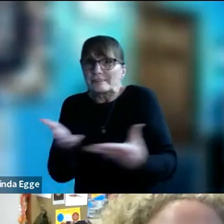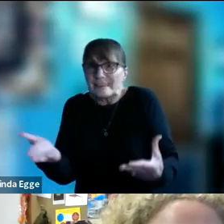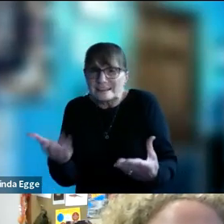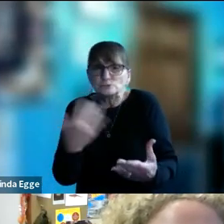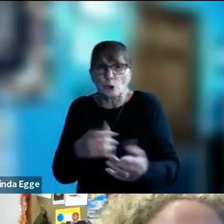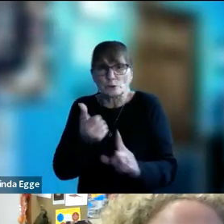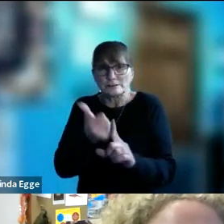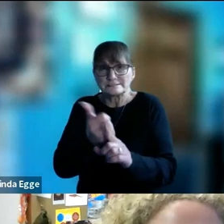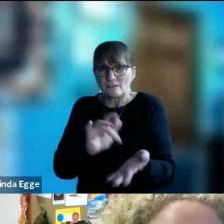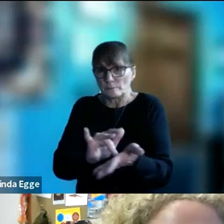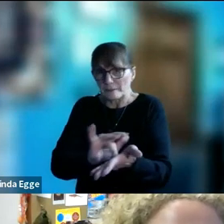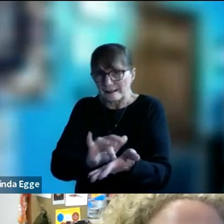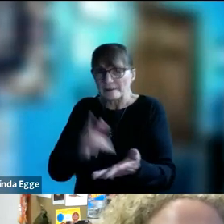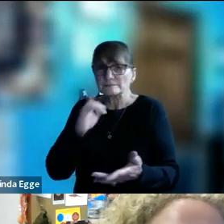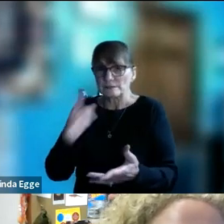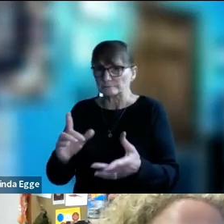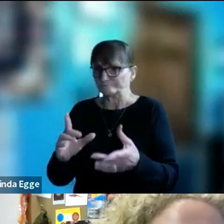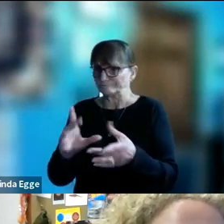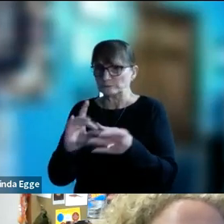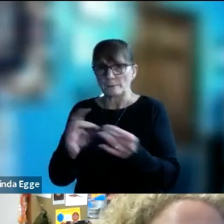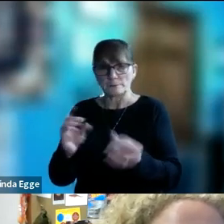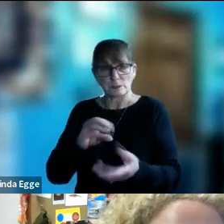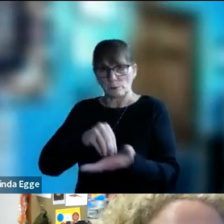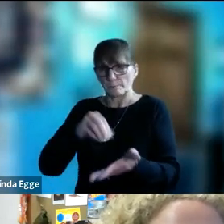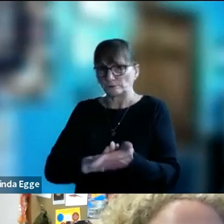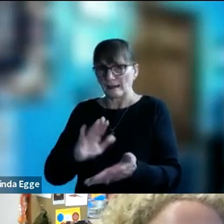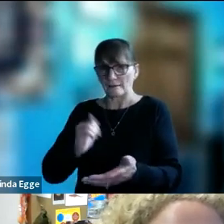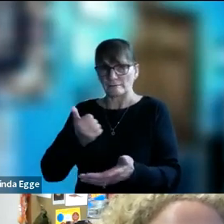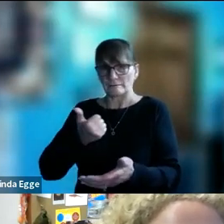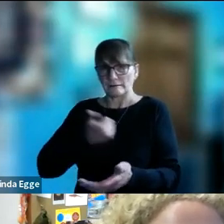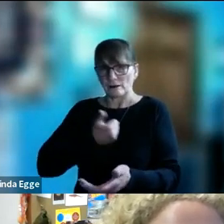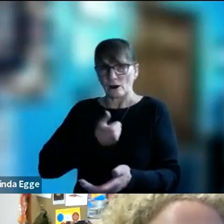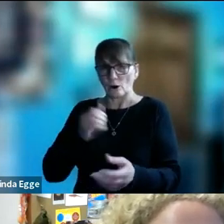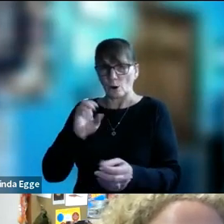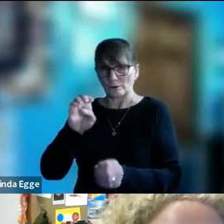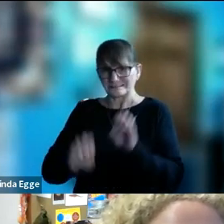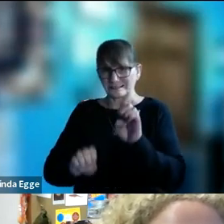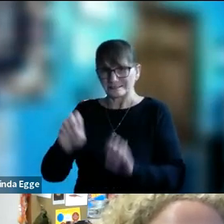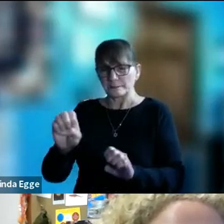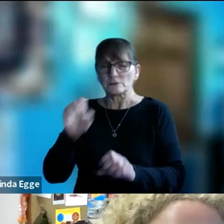Esos son comentarios que frecuentemente ponemos en nuestras propias evaluaciones. De nuevo, porque vemos esa historia